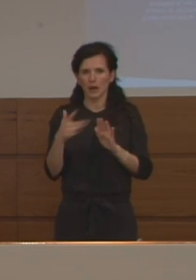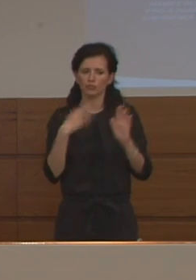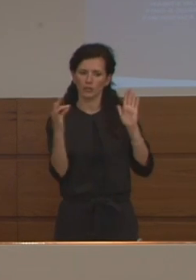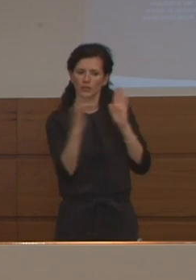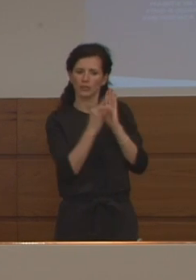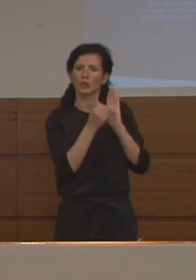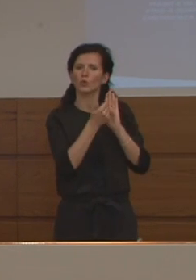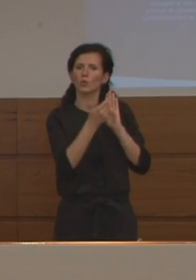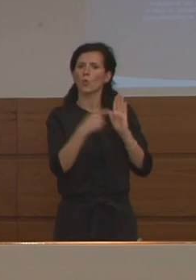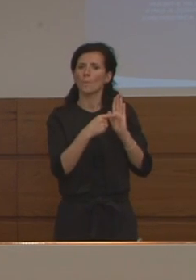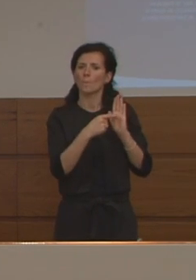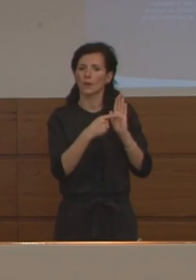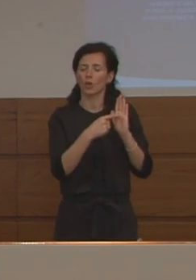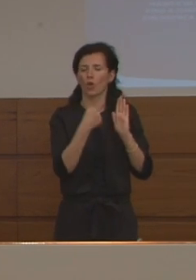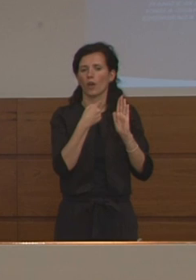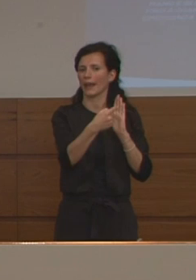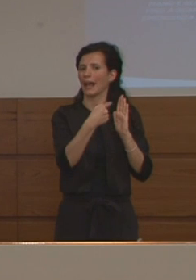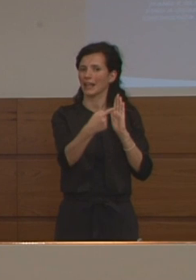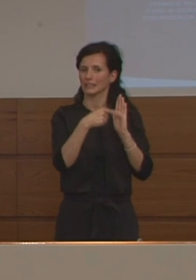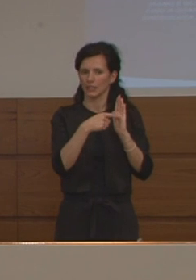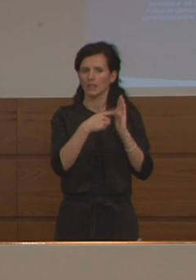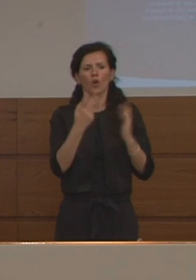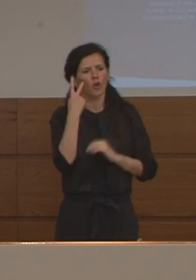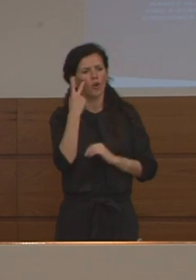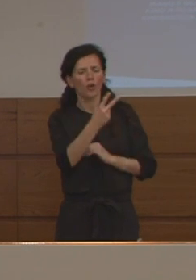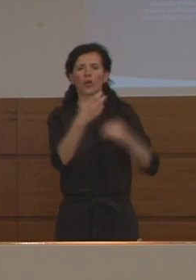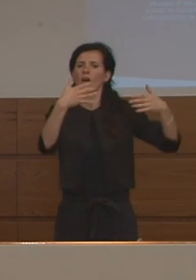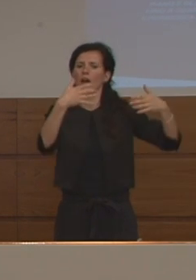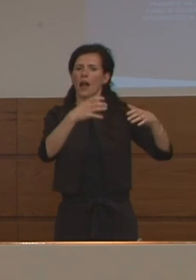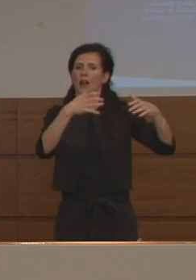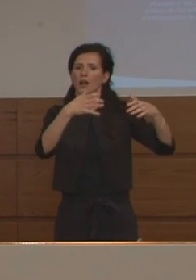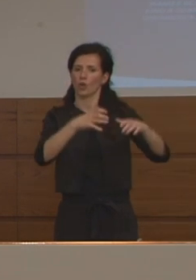ricoverati, cioè i ricoverati calano ogni giorno rispetto al giorno precedente.